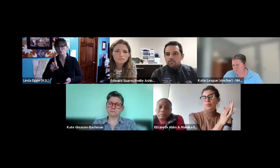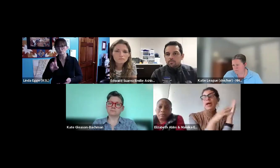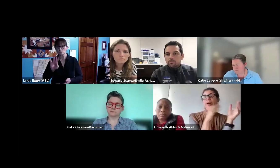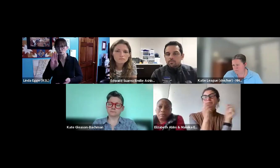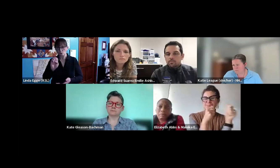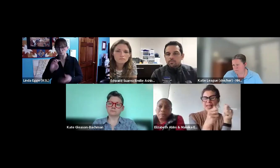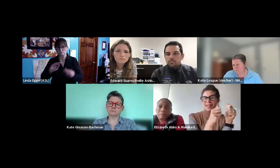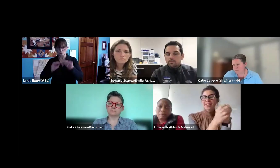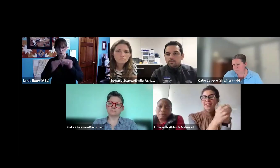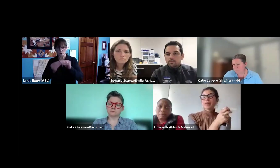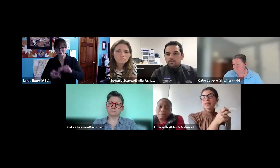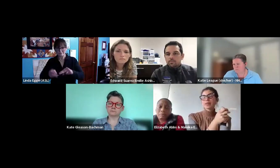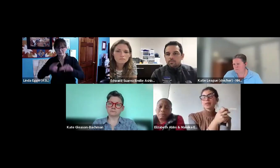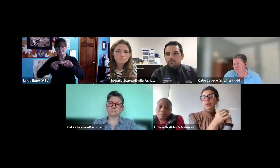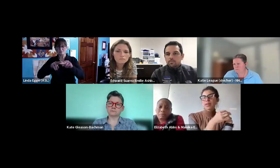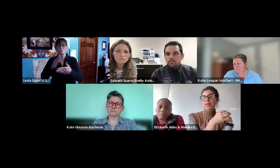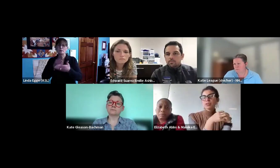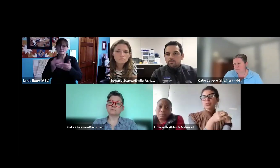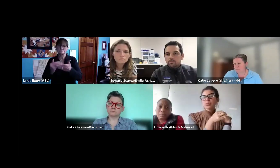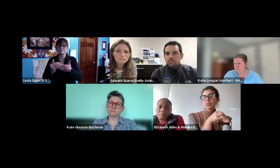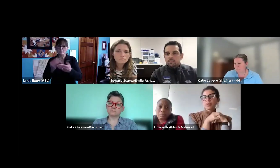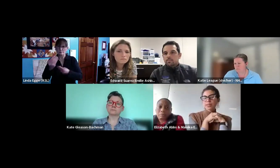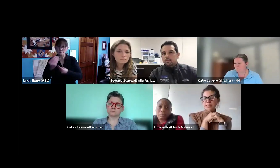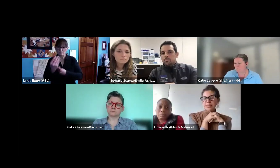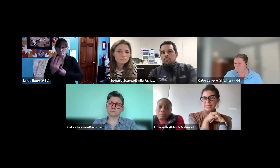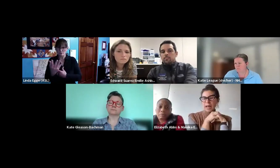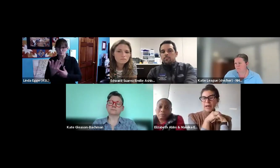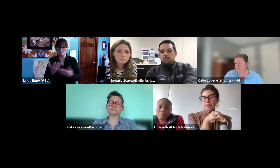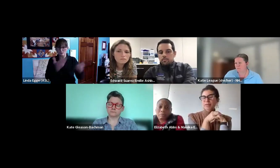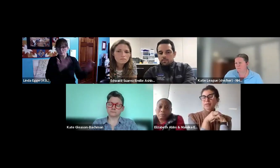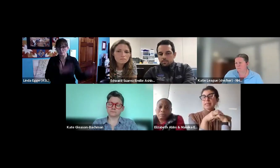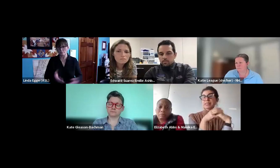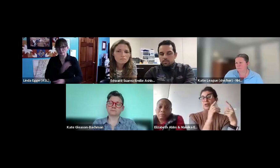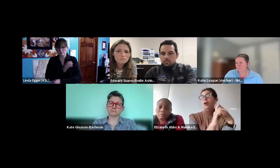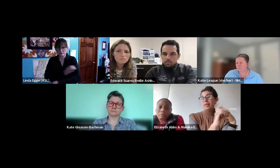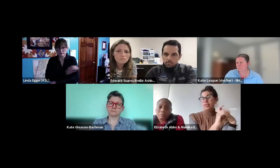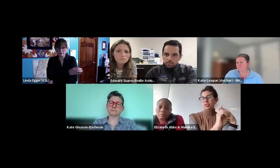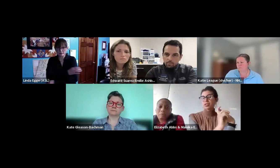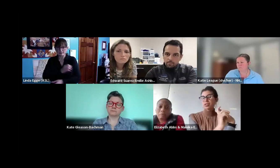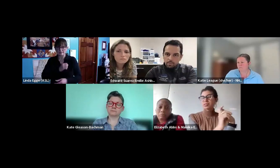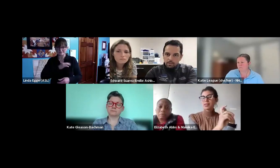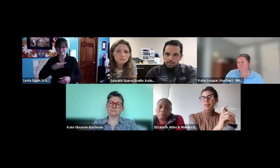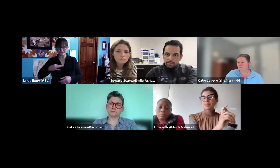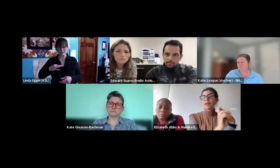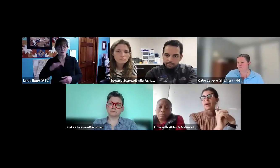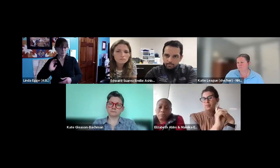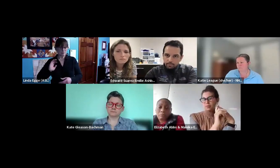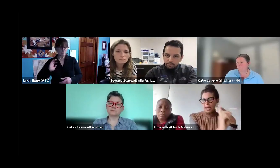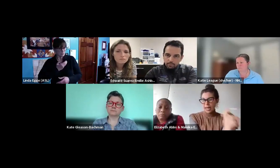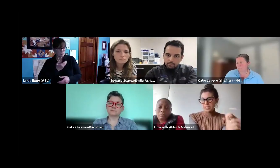Somos un equipo pequeño pero poderoso. Así que, a veces, si alguien está enfermo